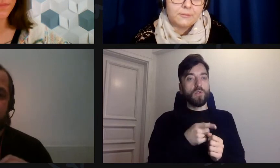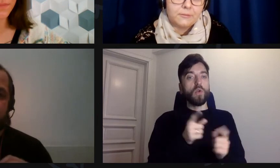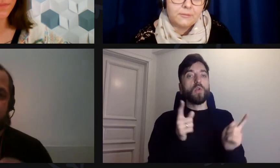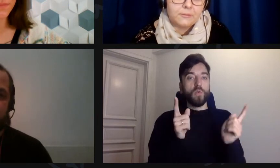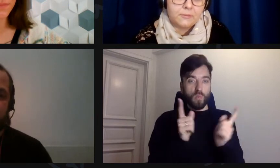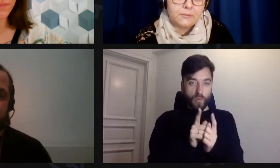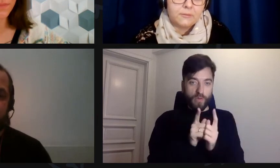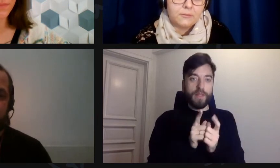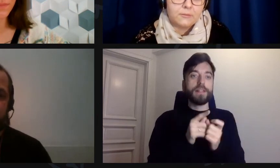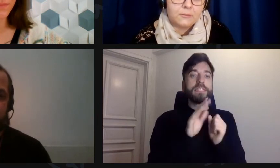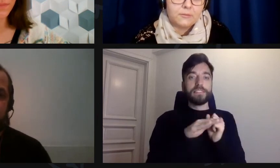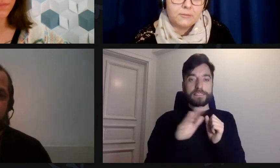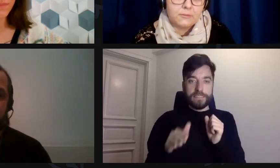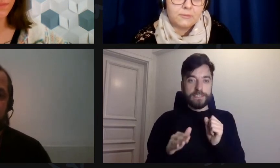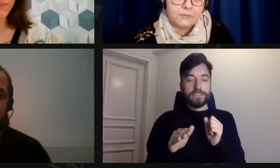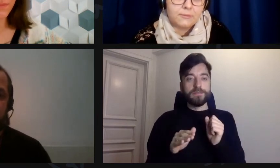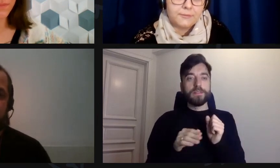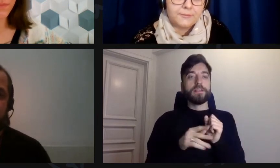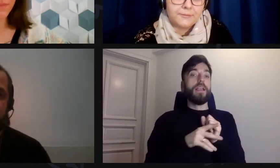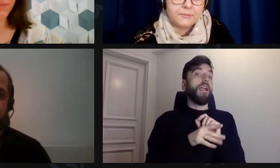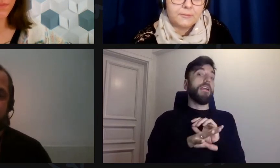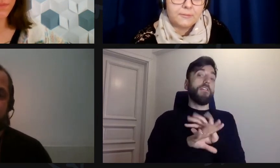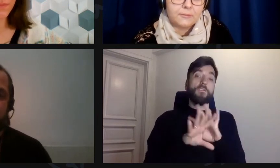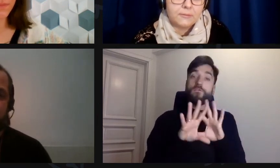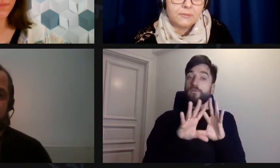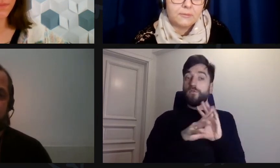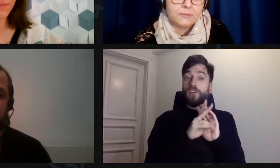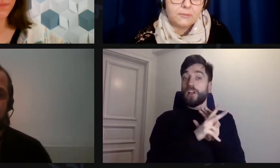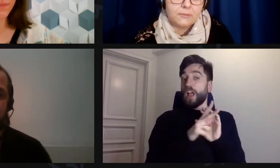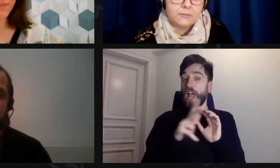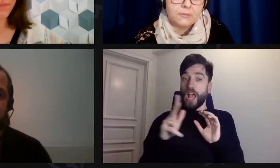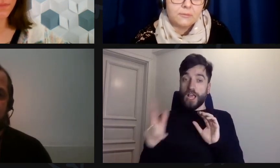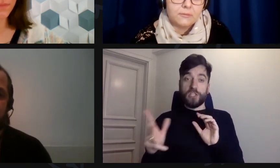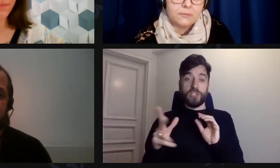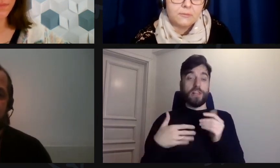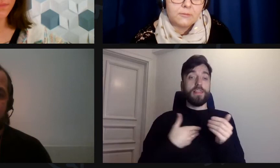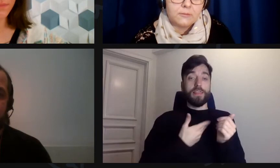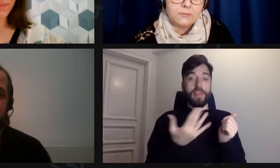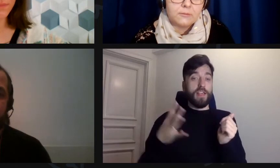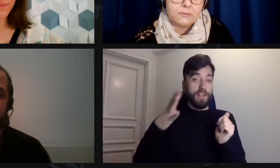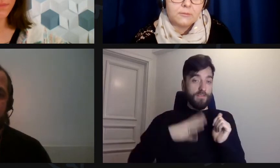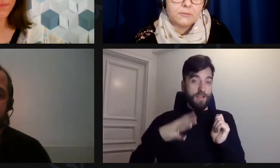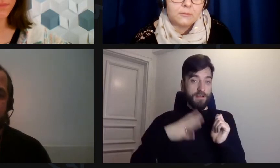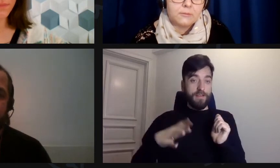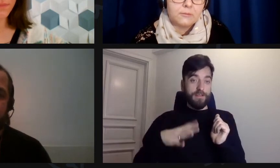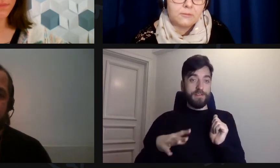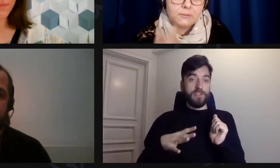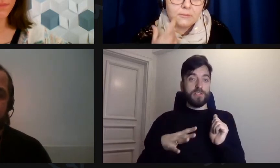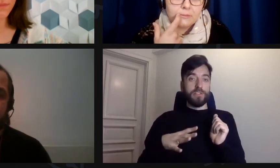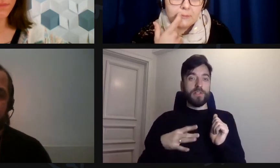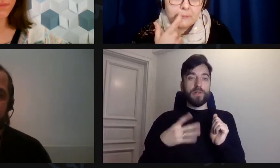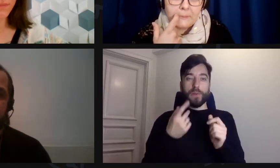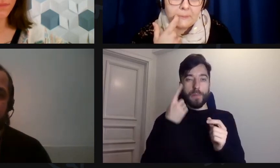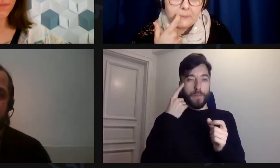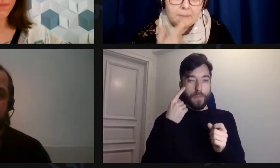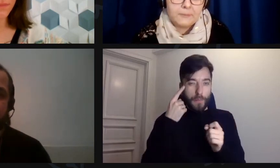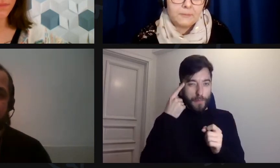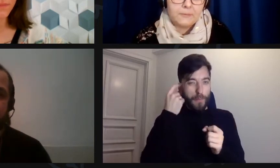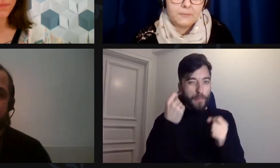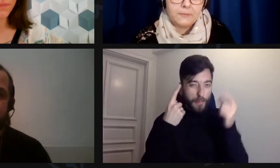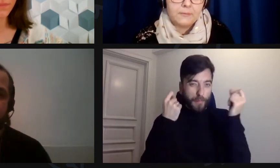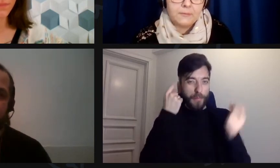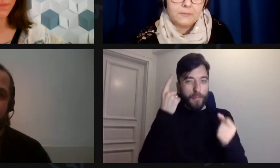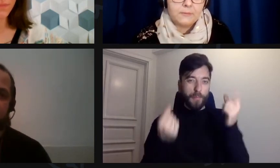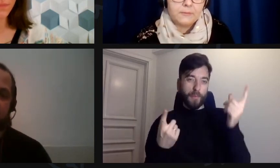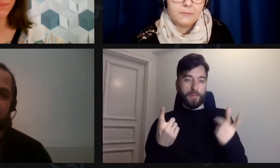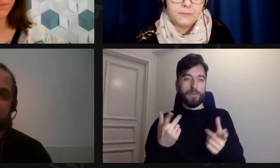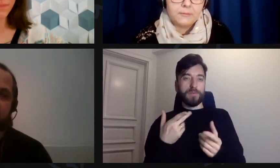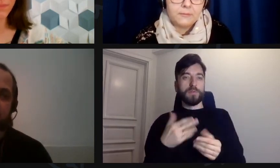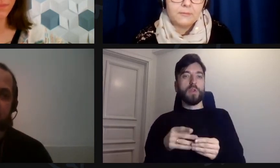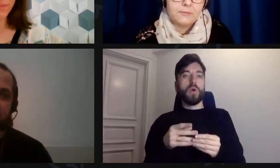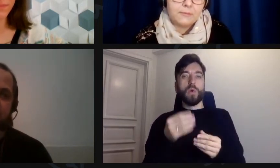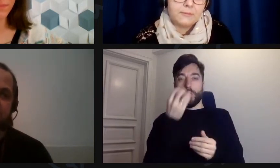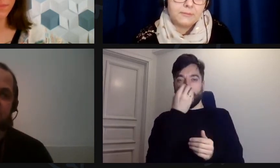i wszędzie tam możemy przekazać wartości i te impulsy, żeby ten cyrk rozwijał, to jest oczywiste.